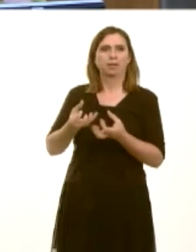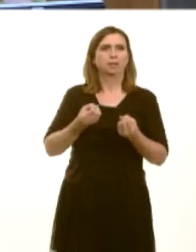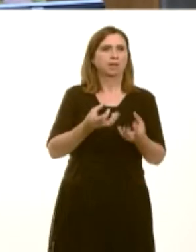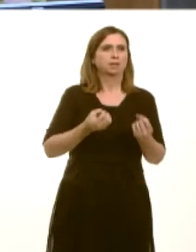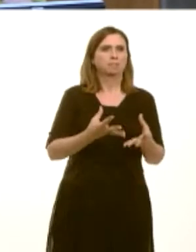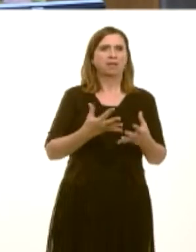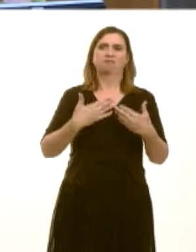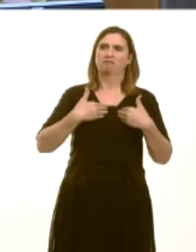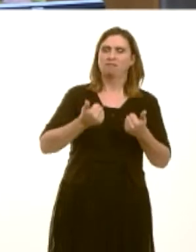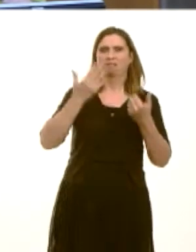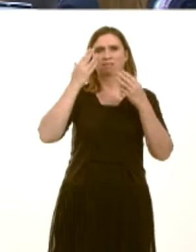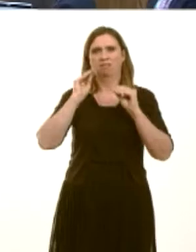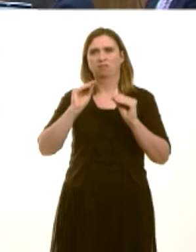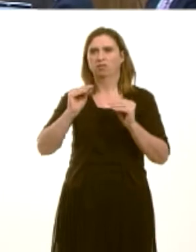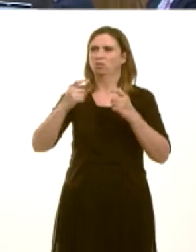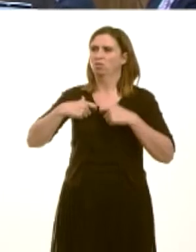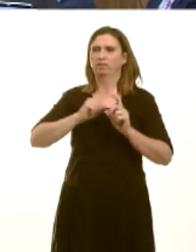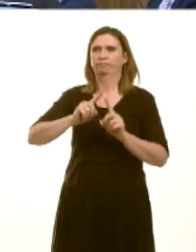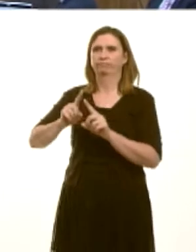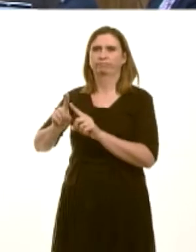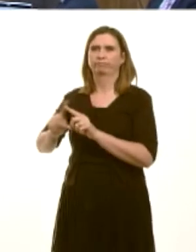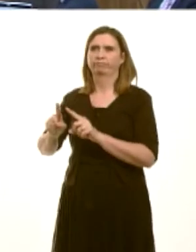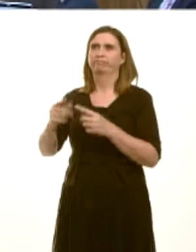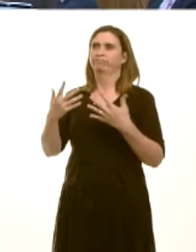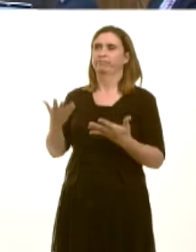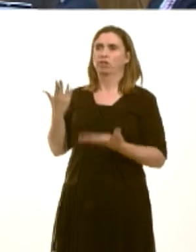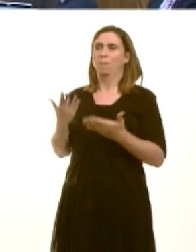oedd ynglyn ‚ goblygiadau hynny, wrth gwrs. Maeír Sefydliad Astudiaethau Cyllid, yr IFS,